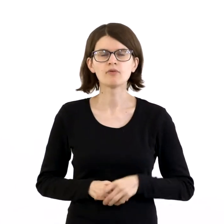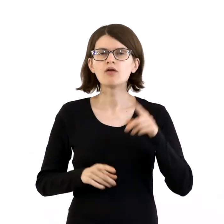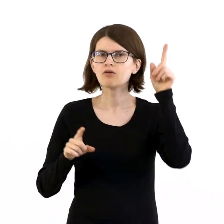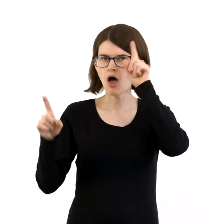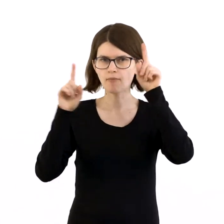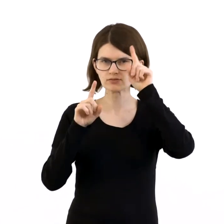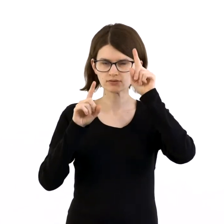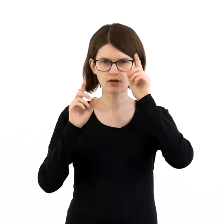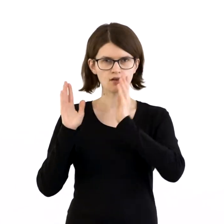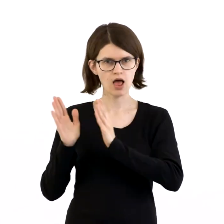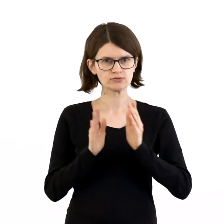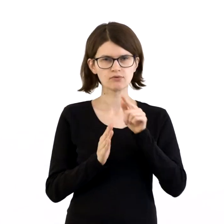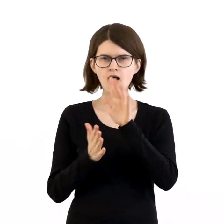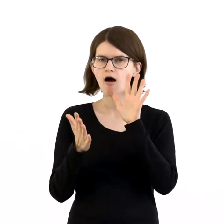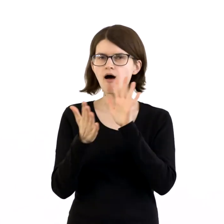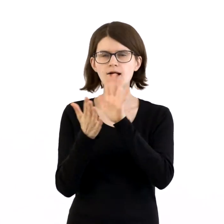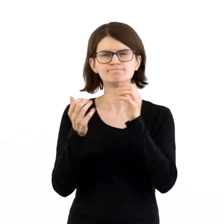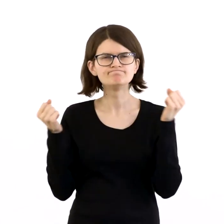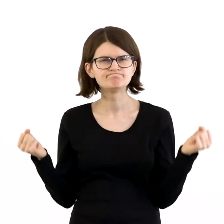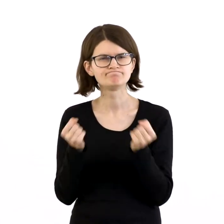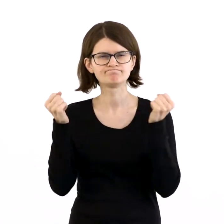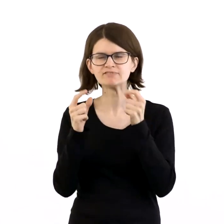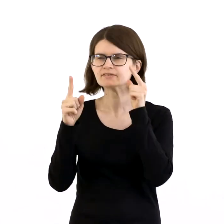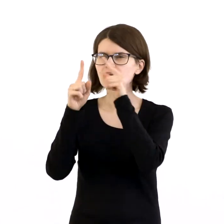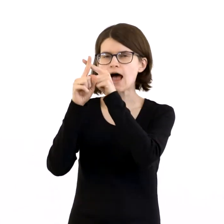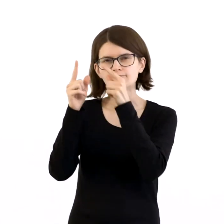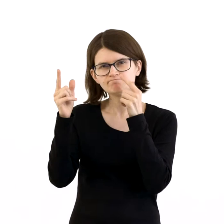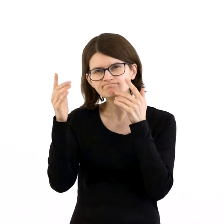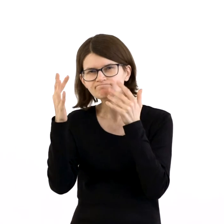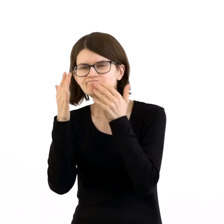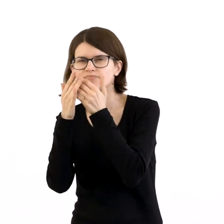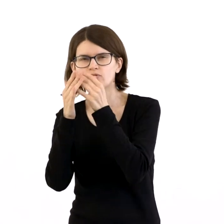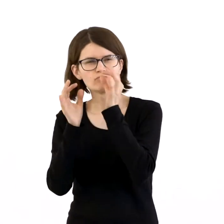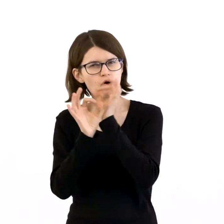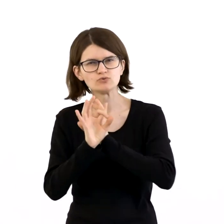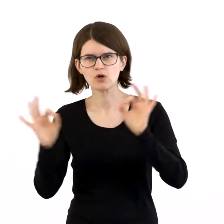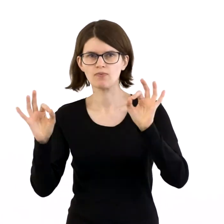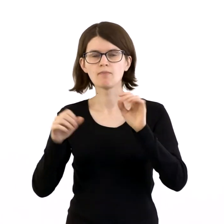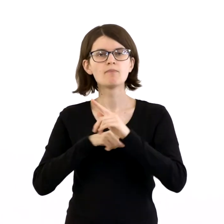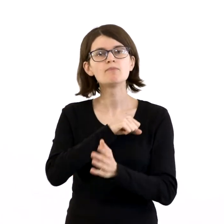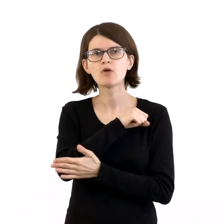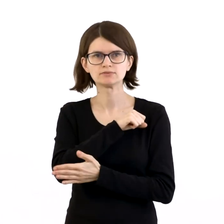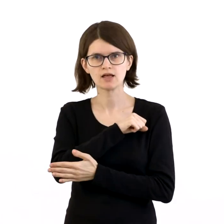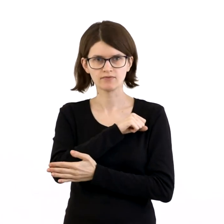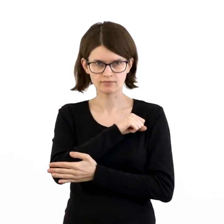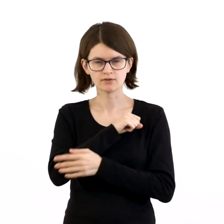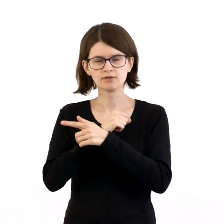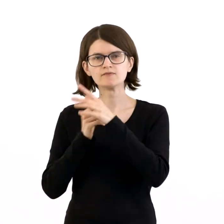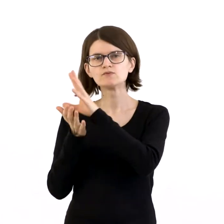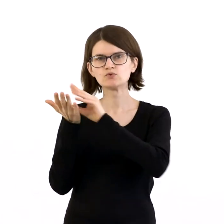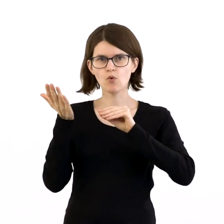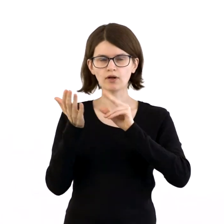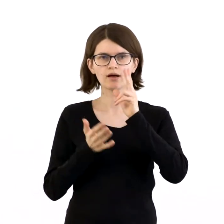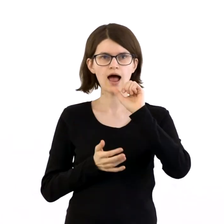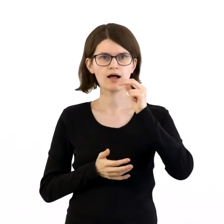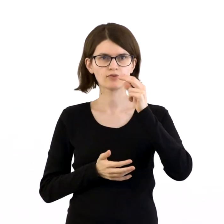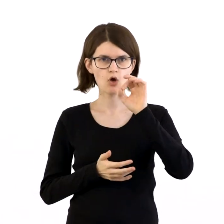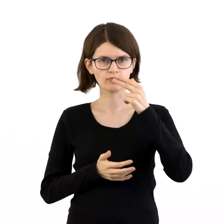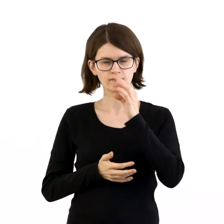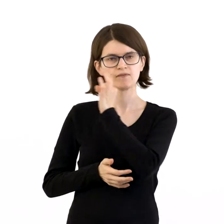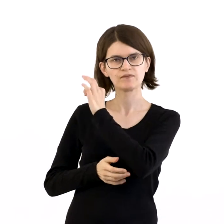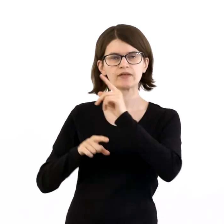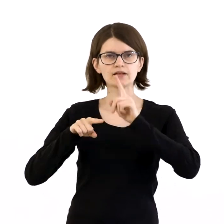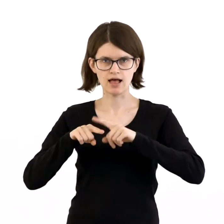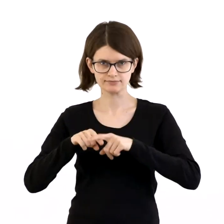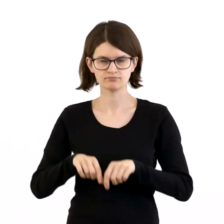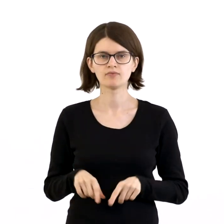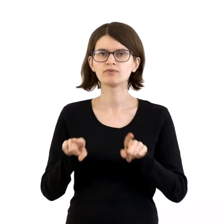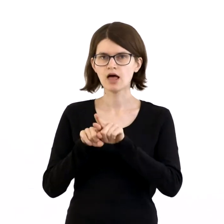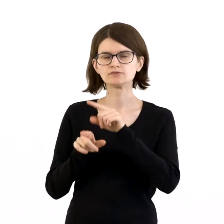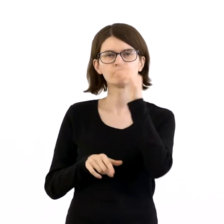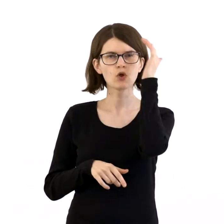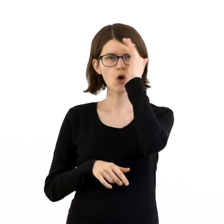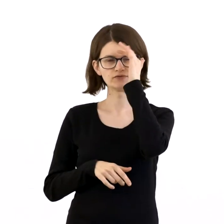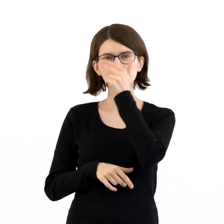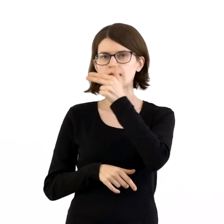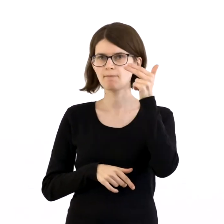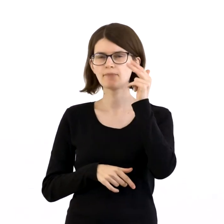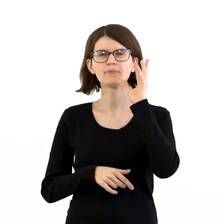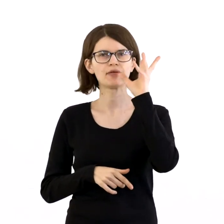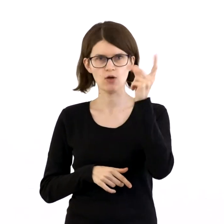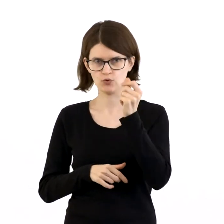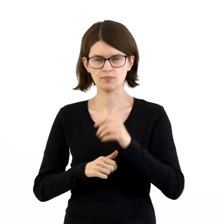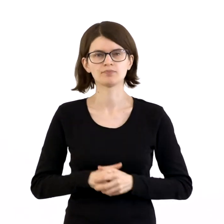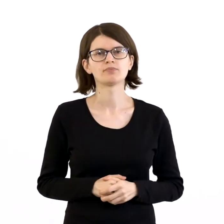Kompozycję klasyczną cechuje dążenie do doskonałości zgodnie z zasadami kanonu greckiego i filozoficznym rozumieniem pojęcia piękna.